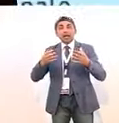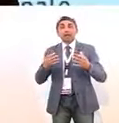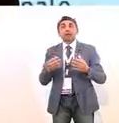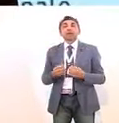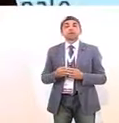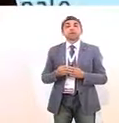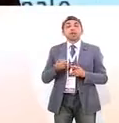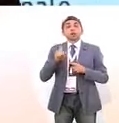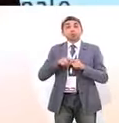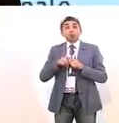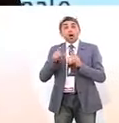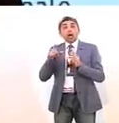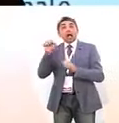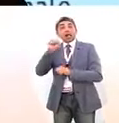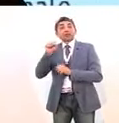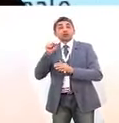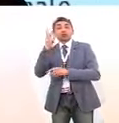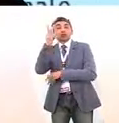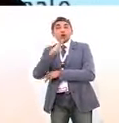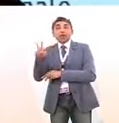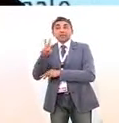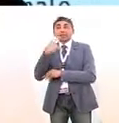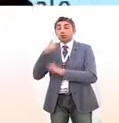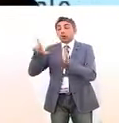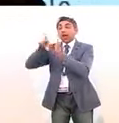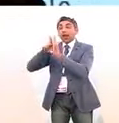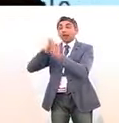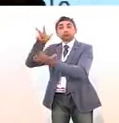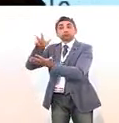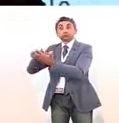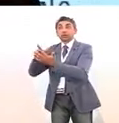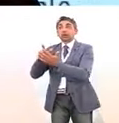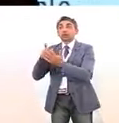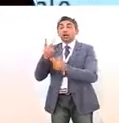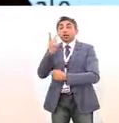di violenza aver messo la fiducia sulla legge che permette a due persone dello stesso sesso